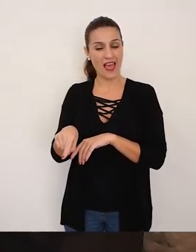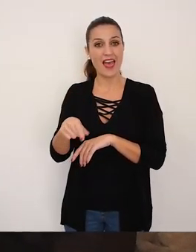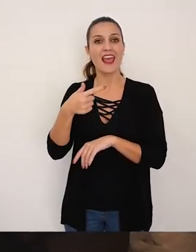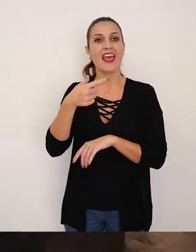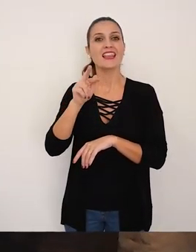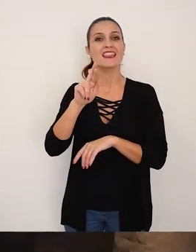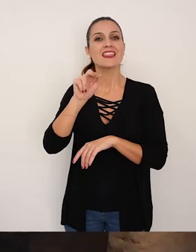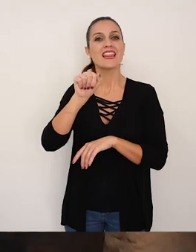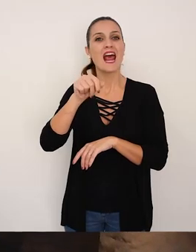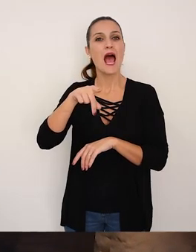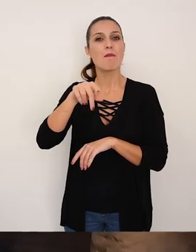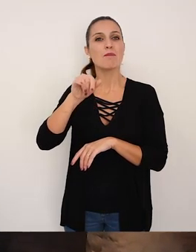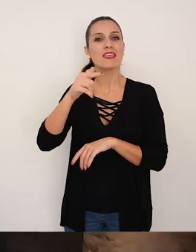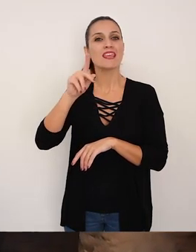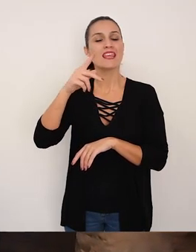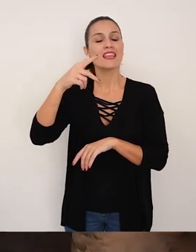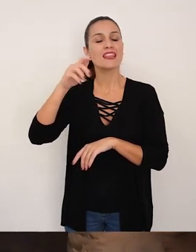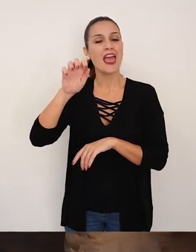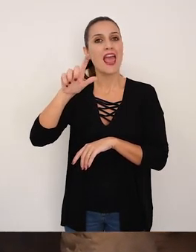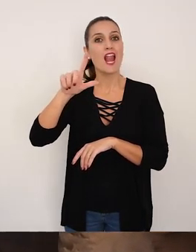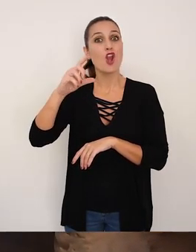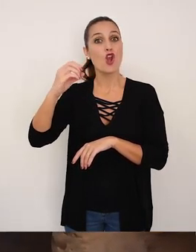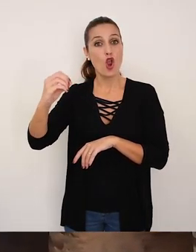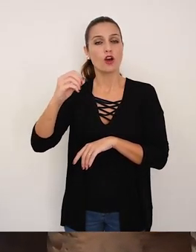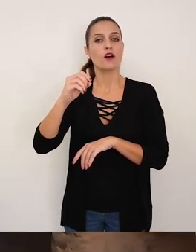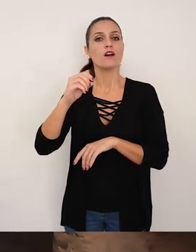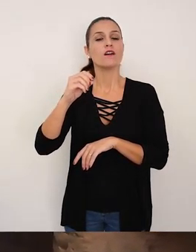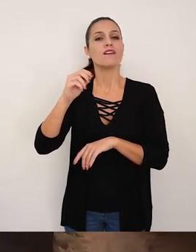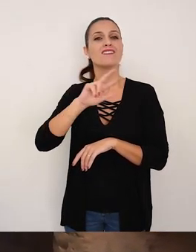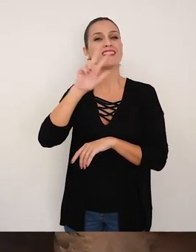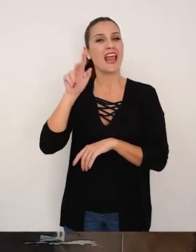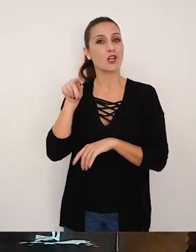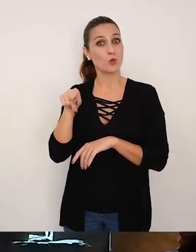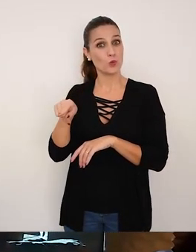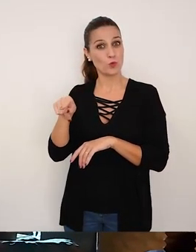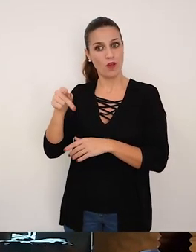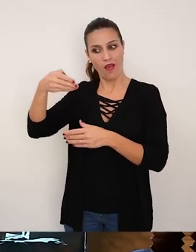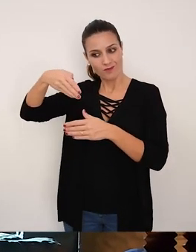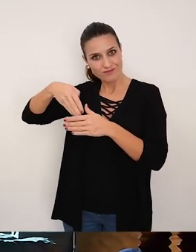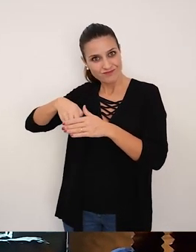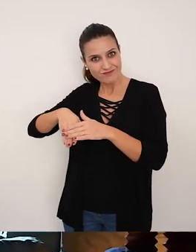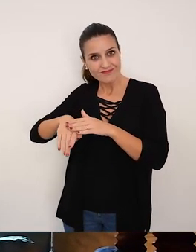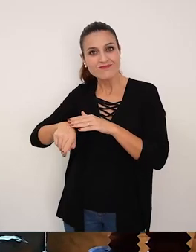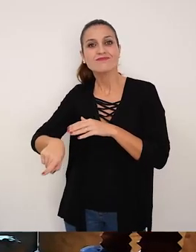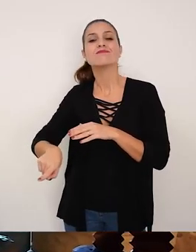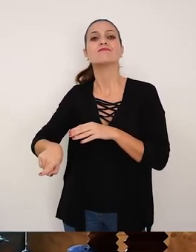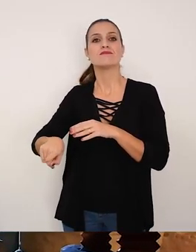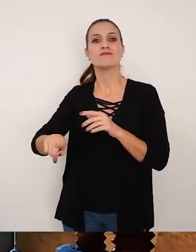del Duca”, frantoio ipogeo realizzato nel lontano 1518 e attivo sino agli anni ’40